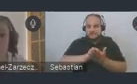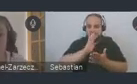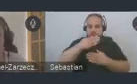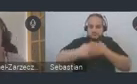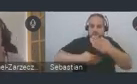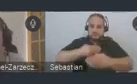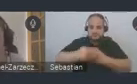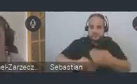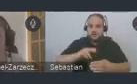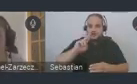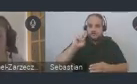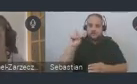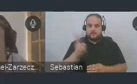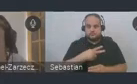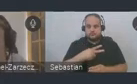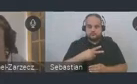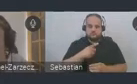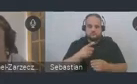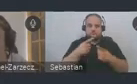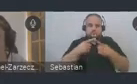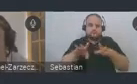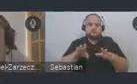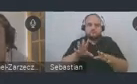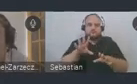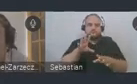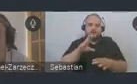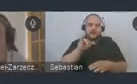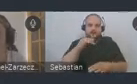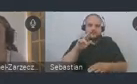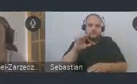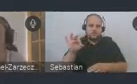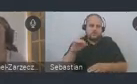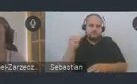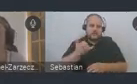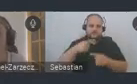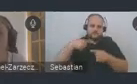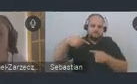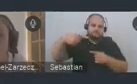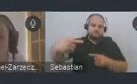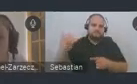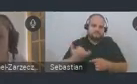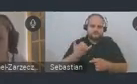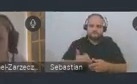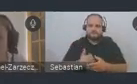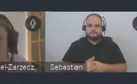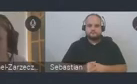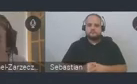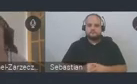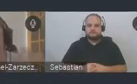na każdych zajęciach robimy później takie krótkie intro, które po raz kolejny pozwoli nam przełamać różne bariery.